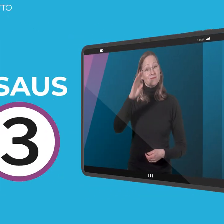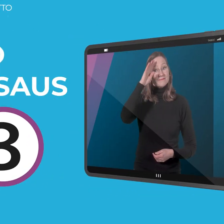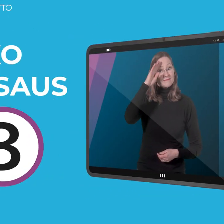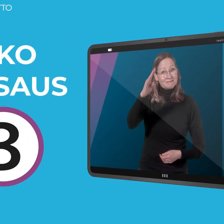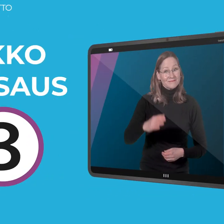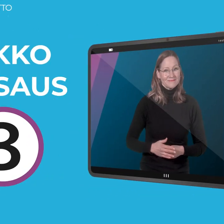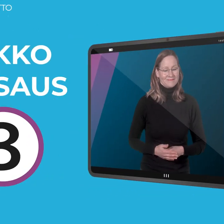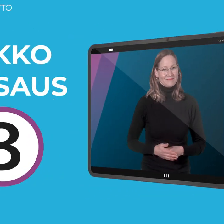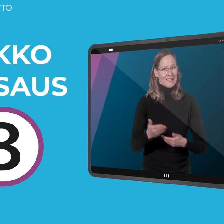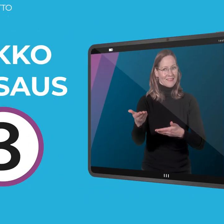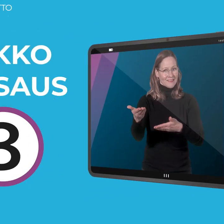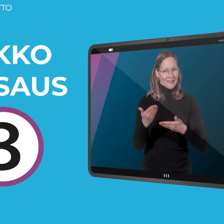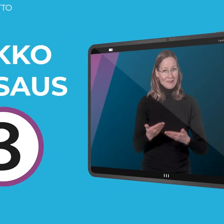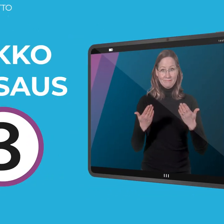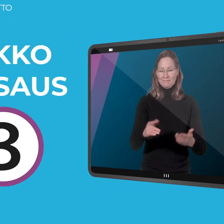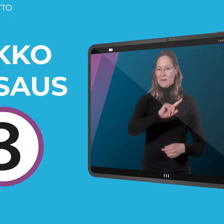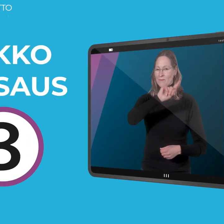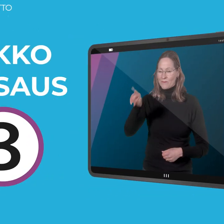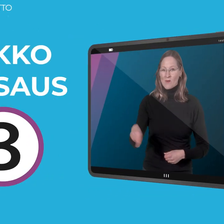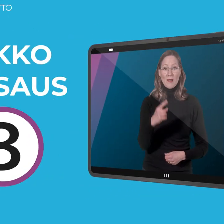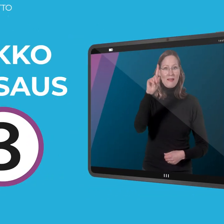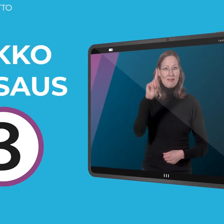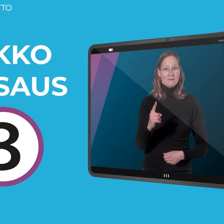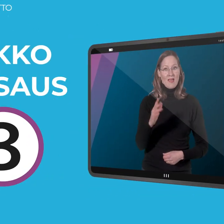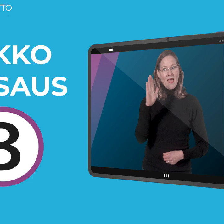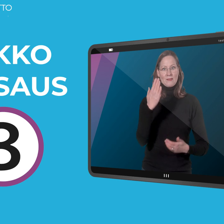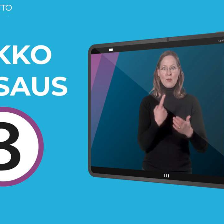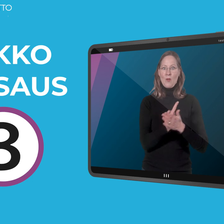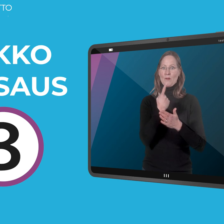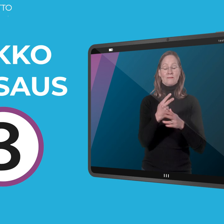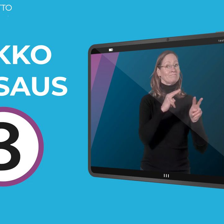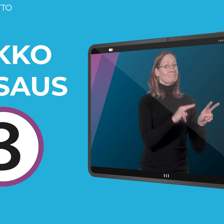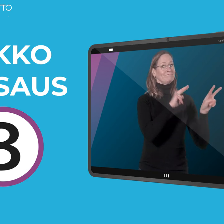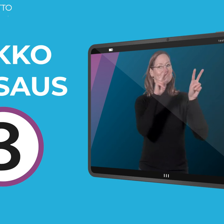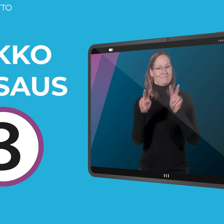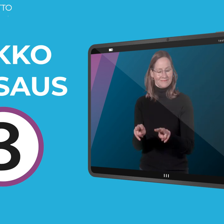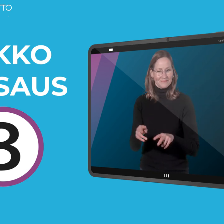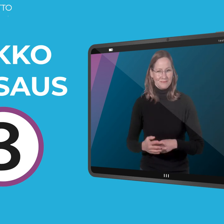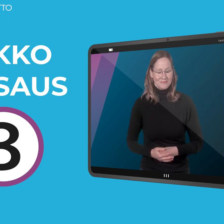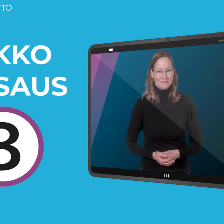Hei! Tervetuloa vuoden ensimmäisen ajankohtaiskatsauksen pariin!